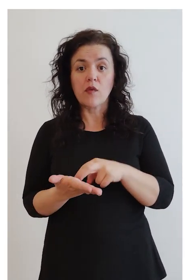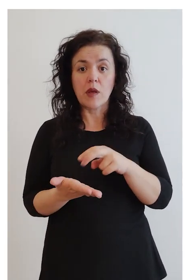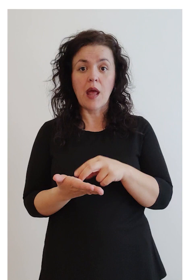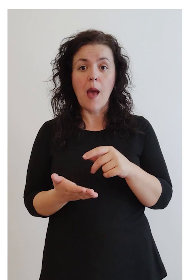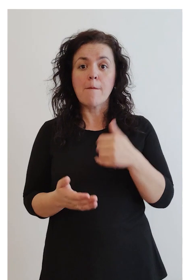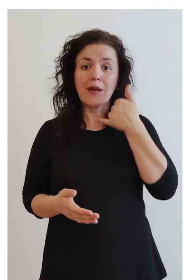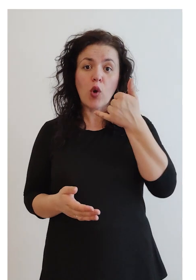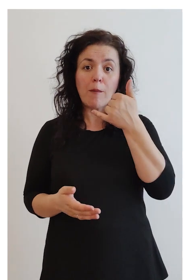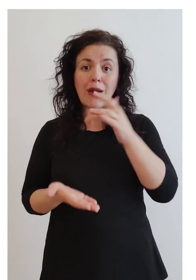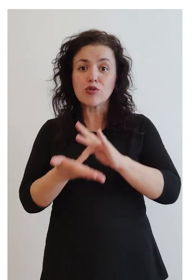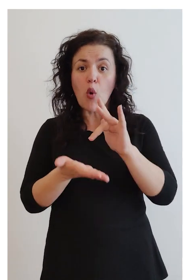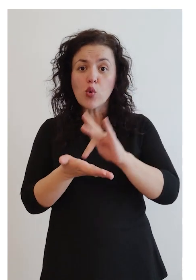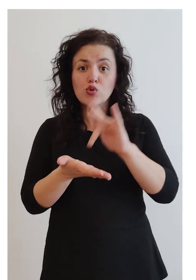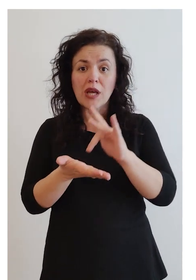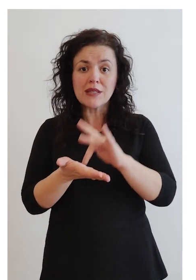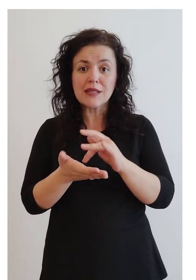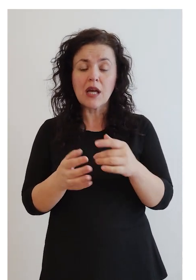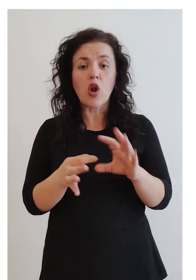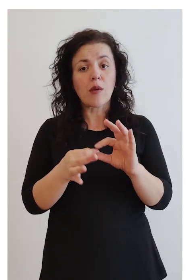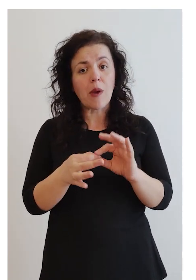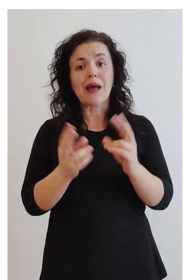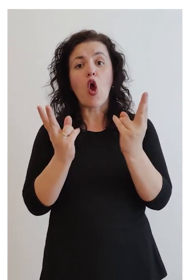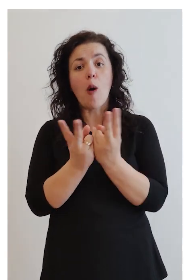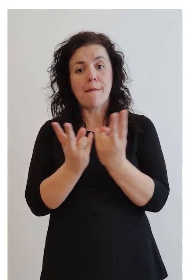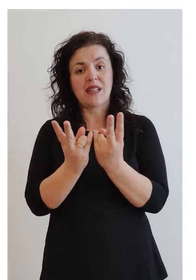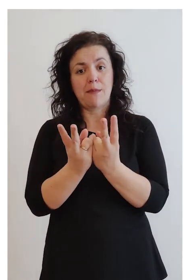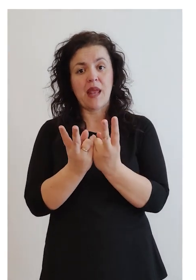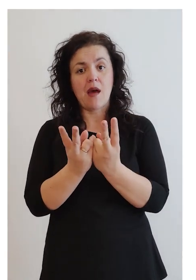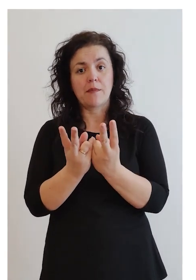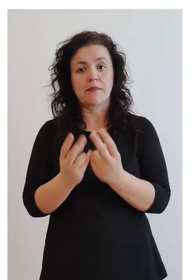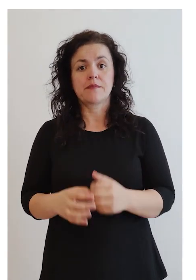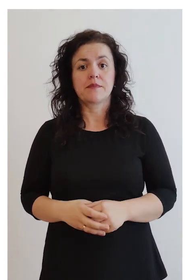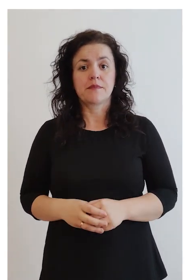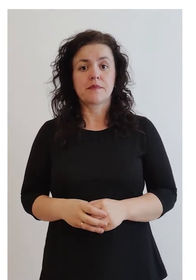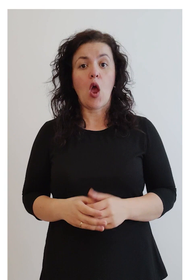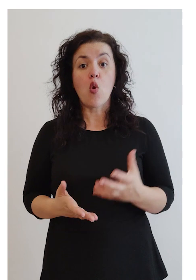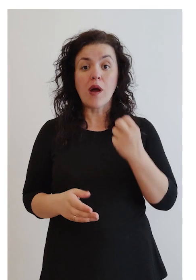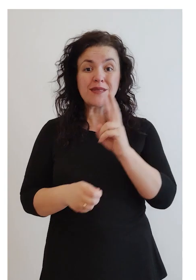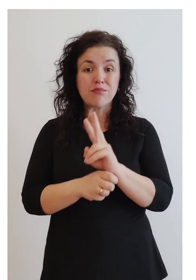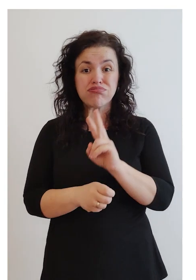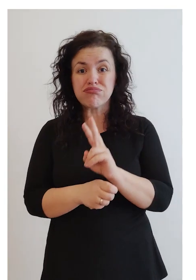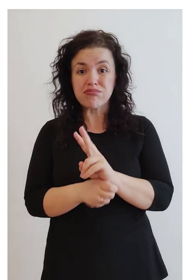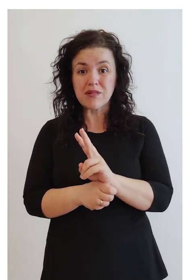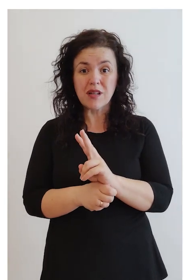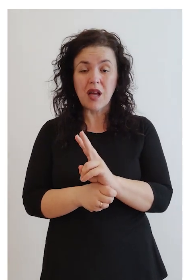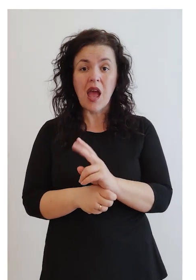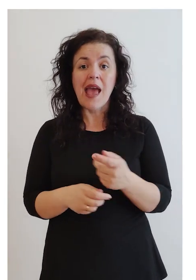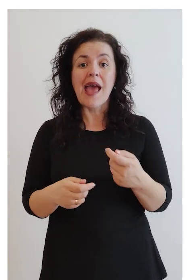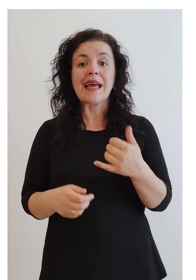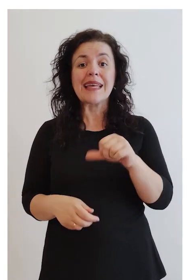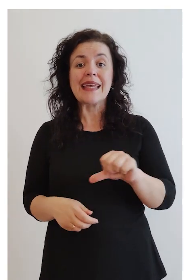Luați în considerare închirierea unui telefon prin satelit în zonele îndepărtate.